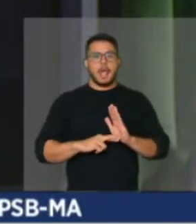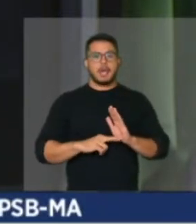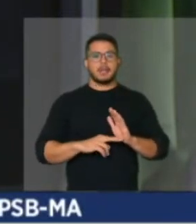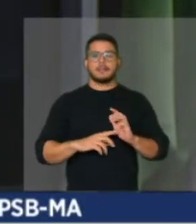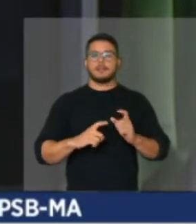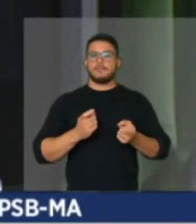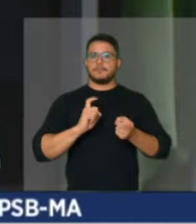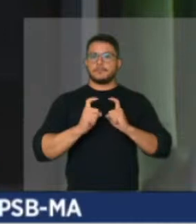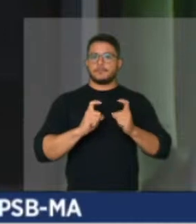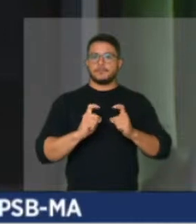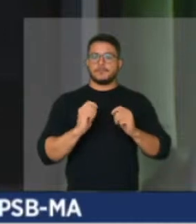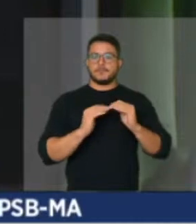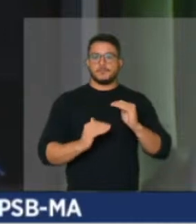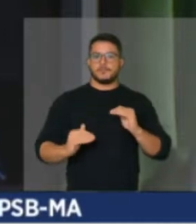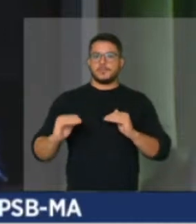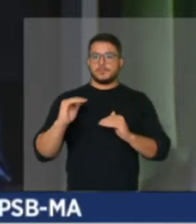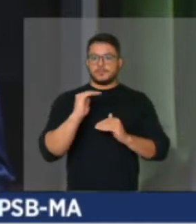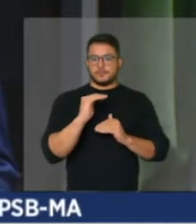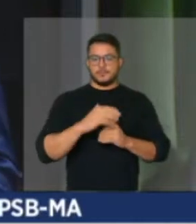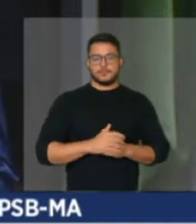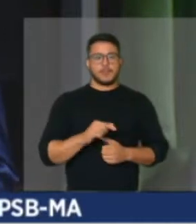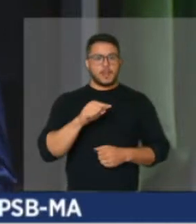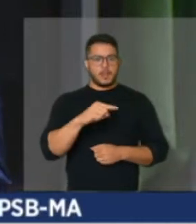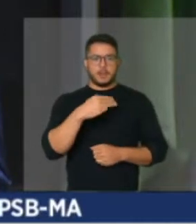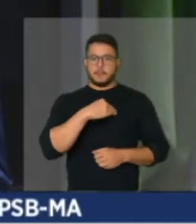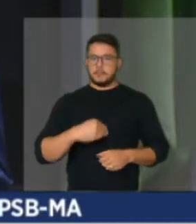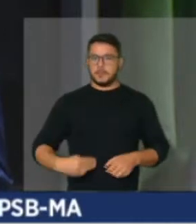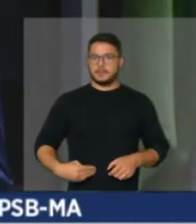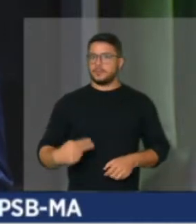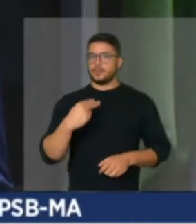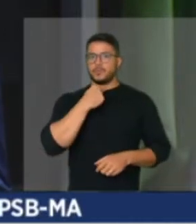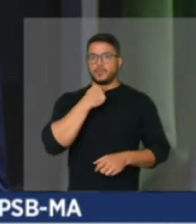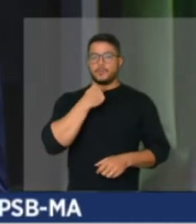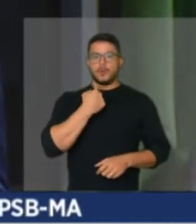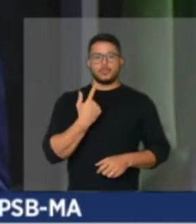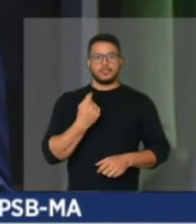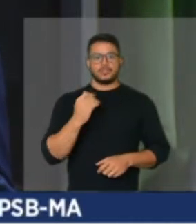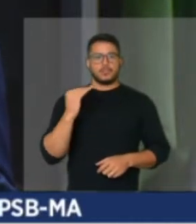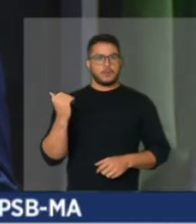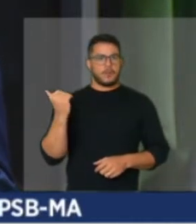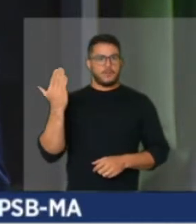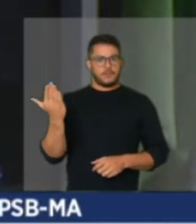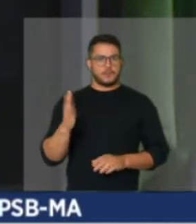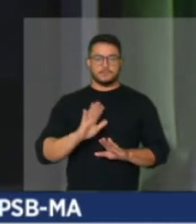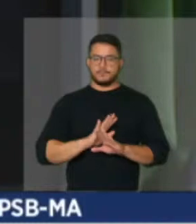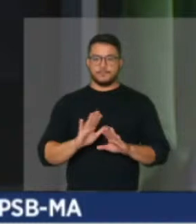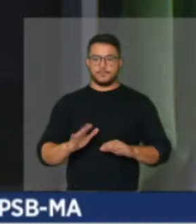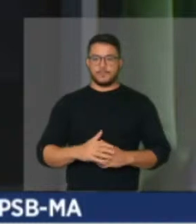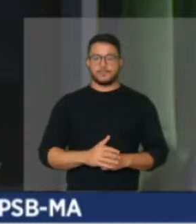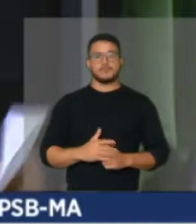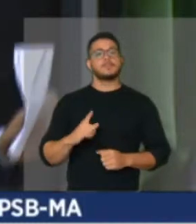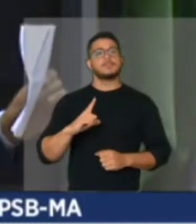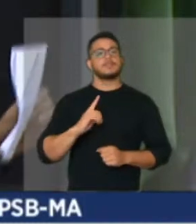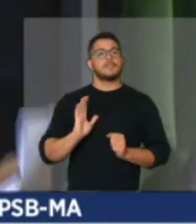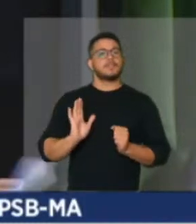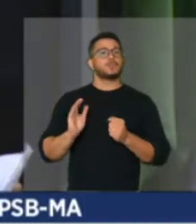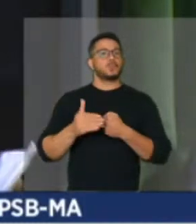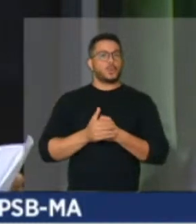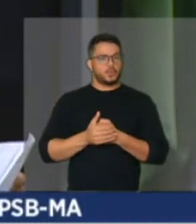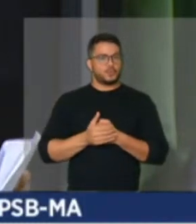PARAÍSO FISCAL. JAMAIS. E ELE NÃO DECLAROU, ELE ESCONDEU, ELE SCAM TEU OU, ENTÃO O MINISTRO PAULO GUEDES ESTÁ